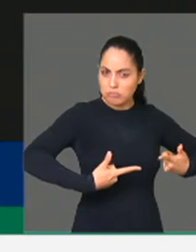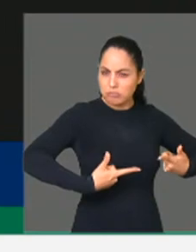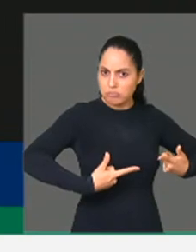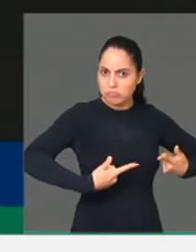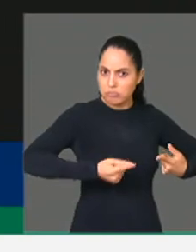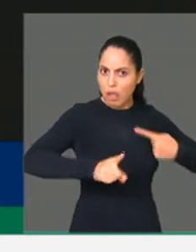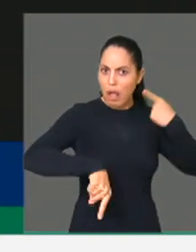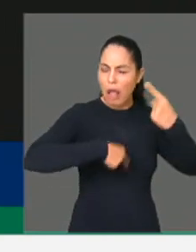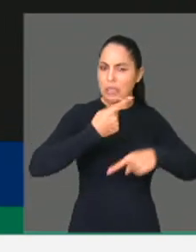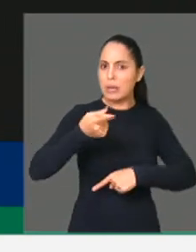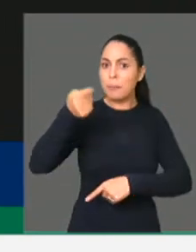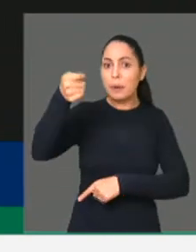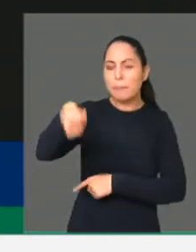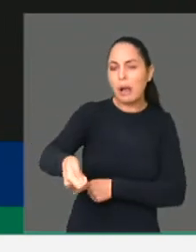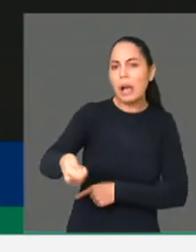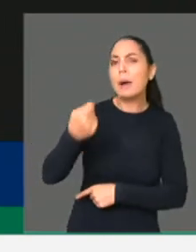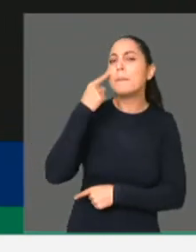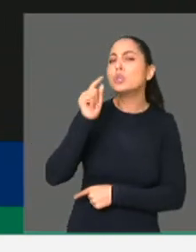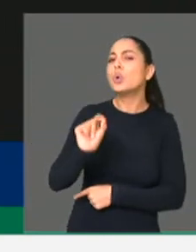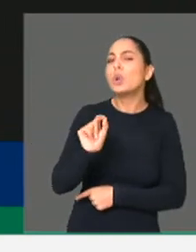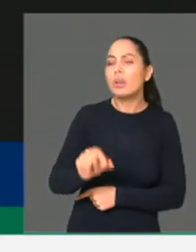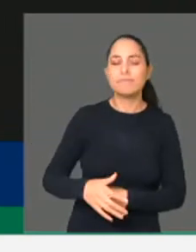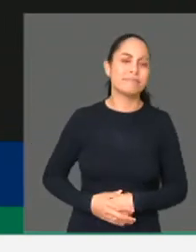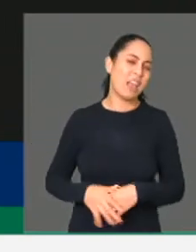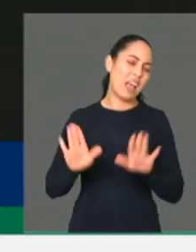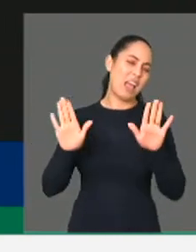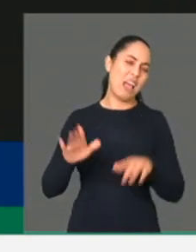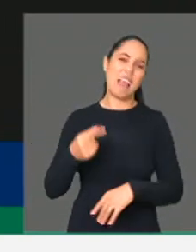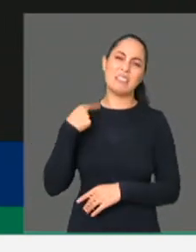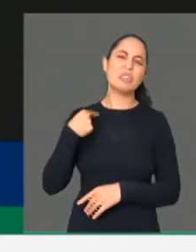PELOS MAUS. OS BONS, AQUELES QUE TENTARAM A ATIVIDADE ECONÔMICA E ESTÃO AÍ